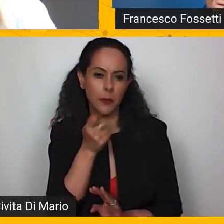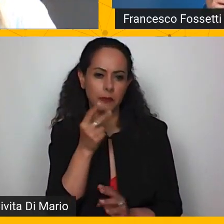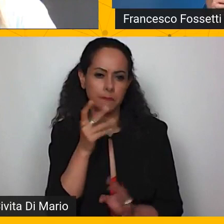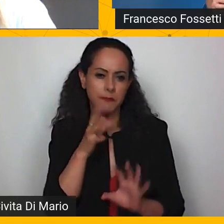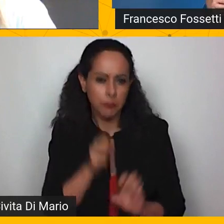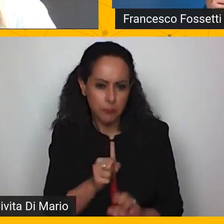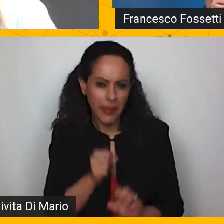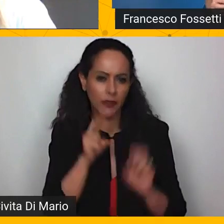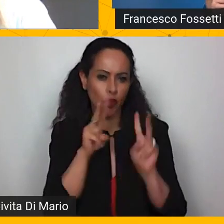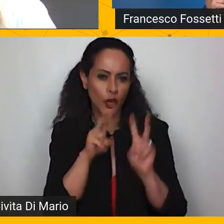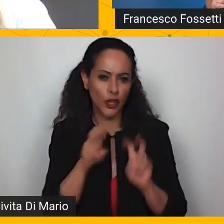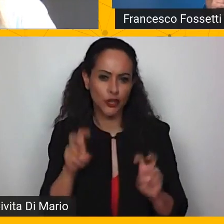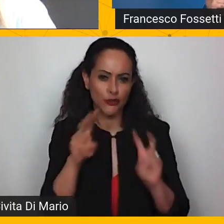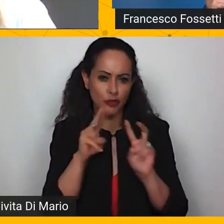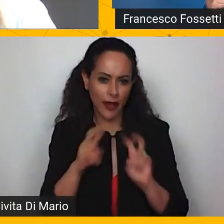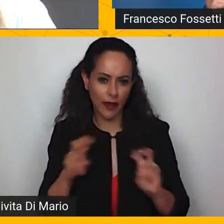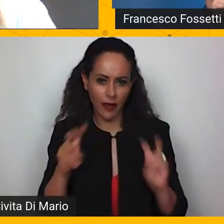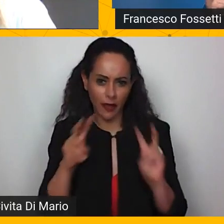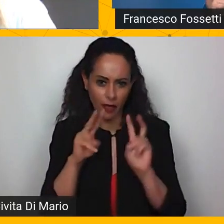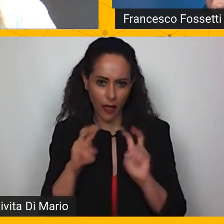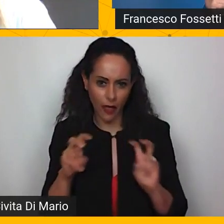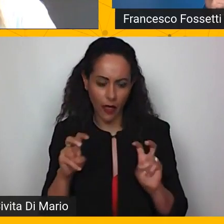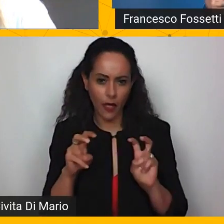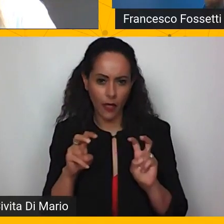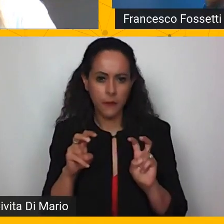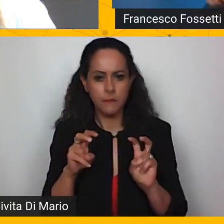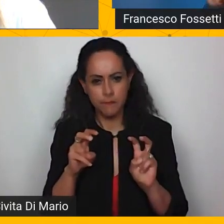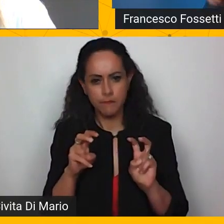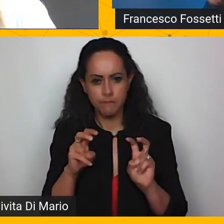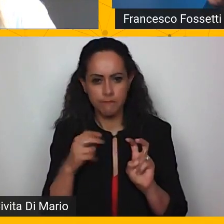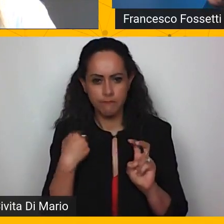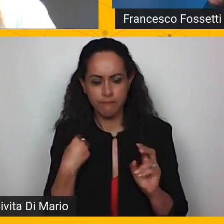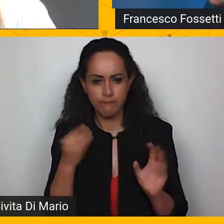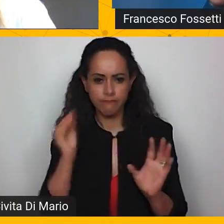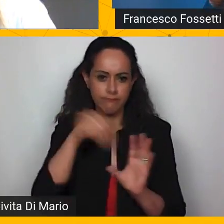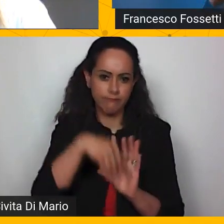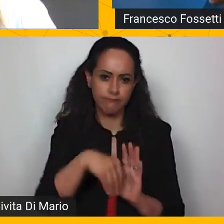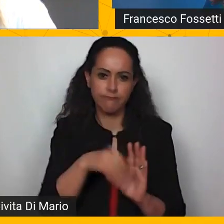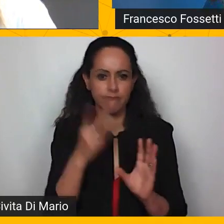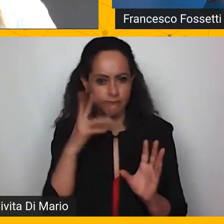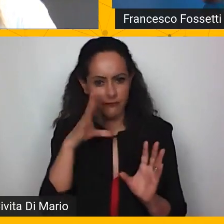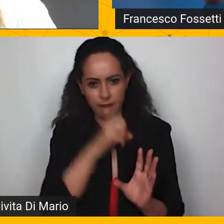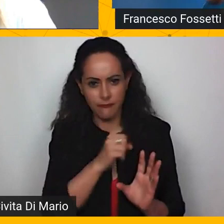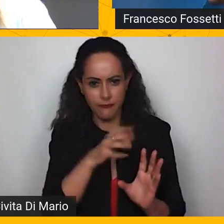di impegno, un po' di ricerca